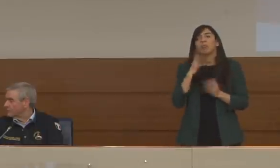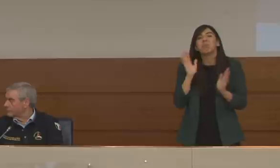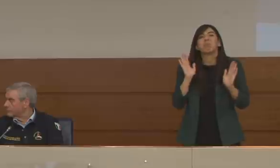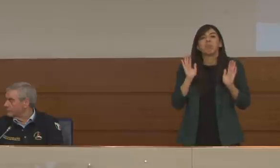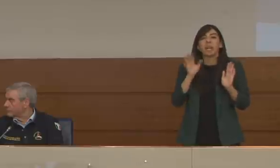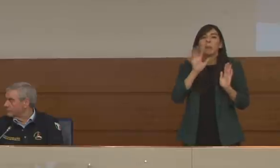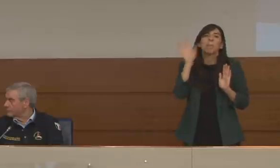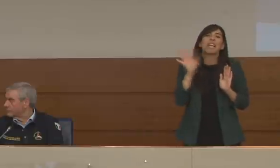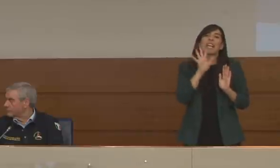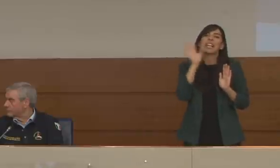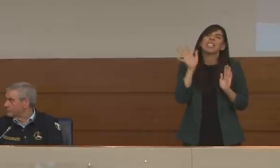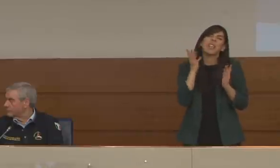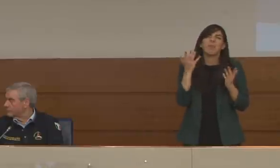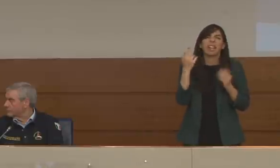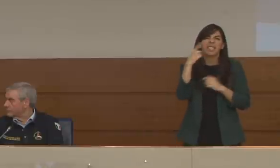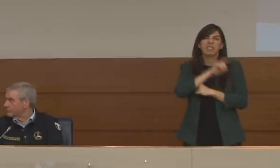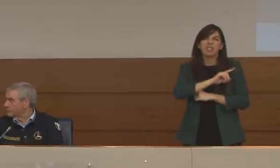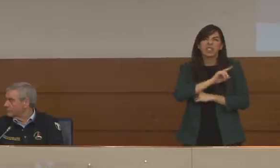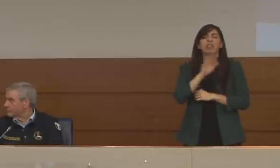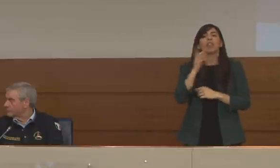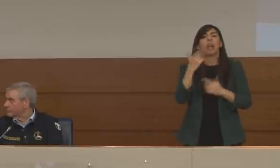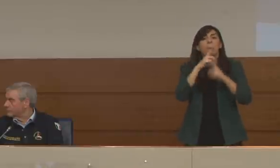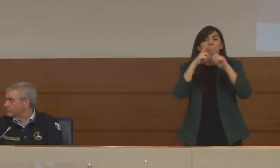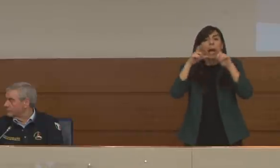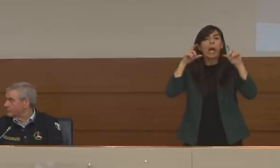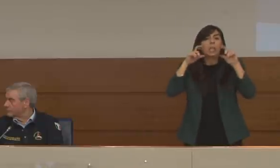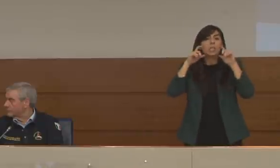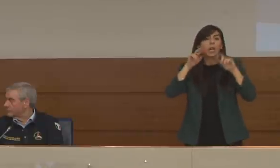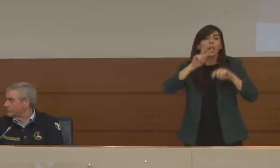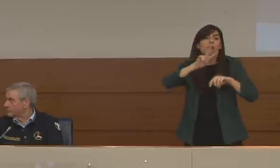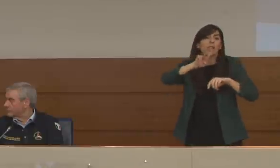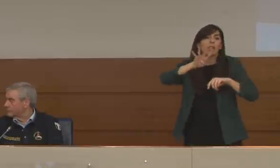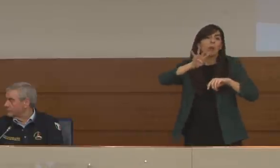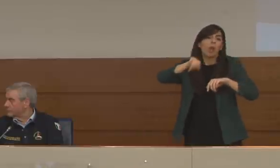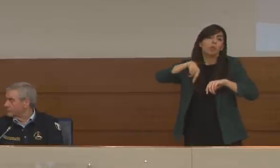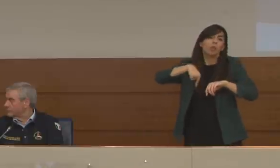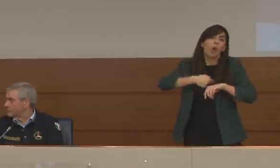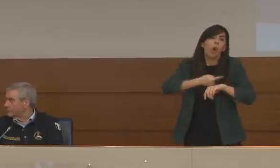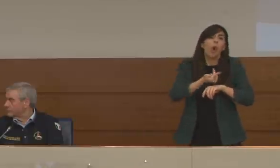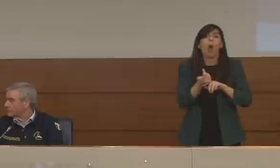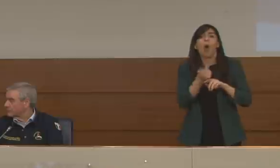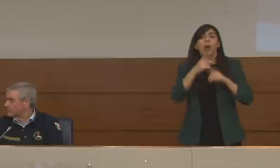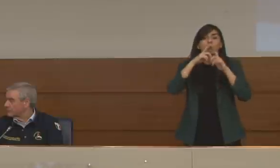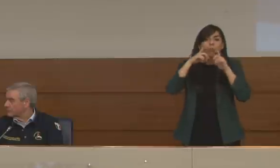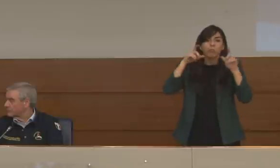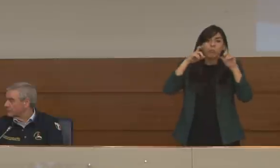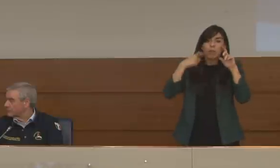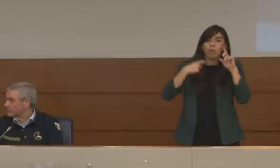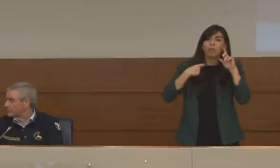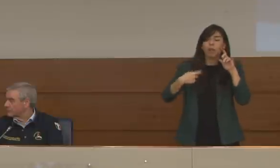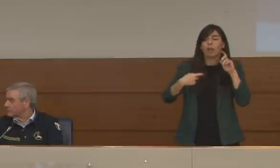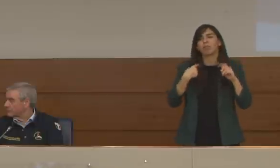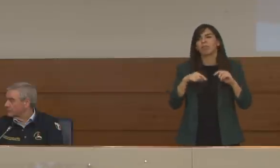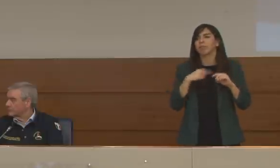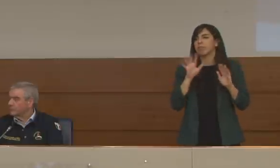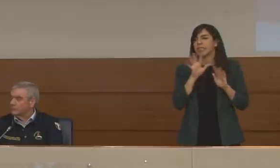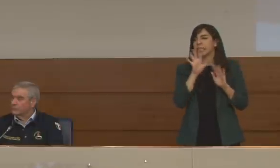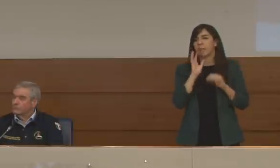improbabile prevedere un uso universale 24 ore al giorno della mascherina. Ma ripeto, ricordiamoci, come ha detto prima il Dottor Borrelli, che questo